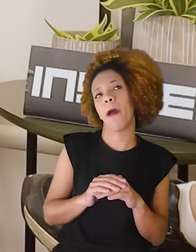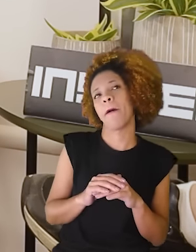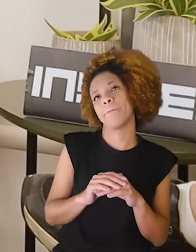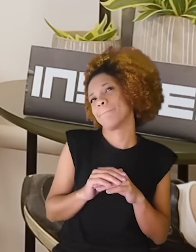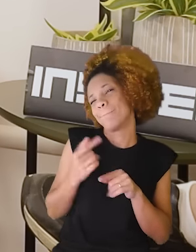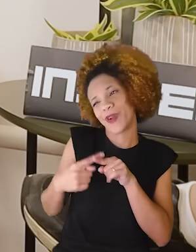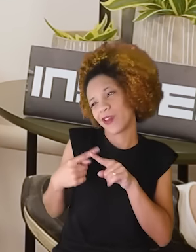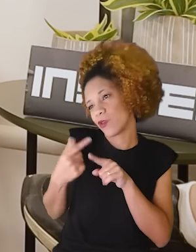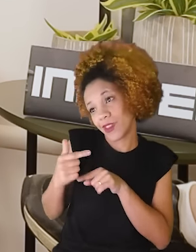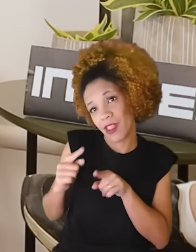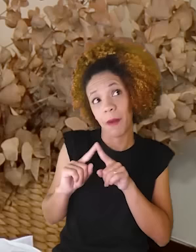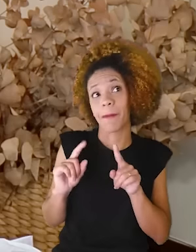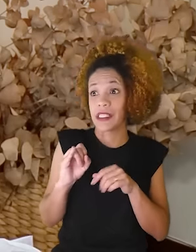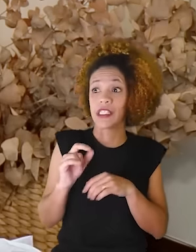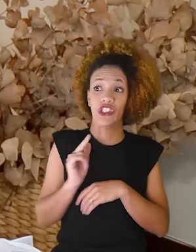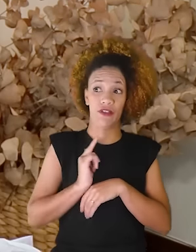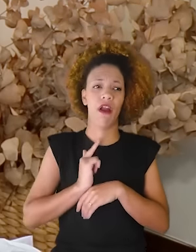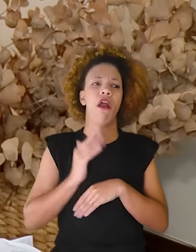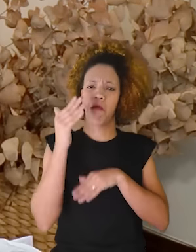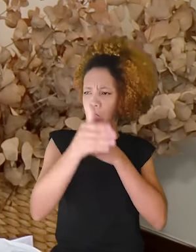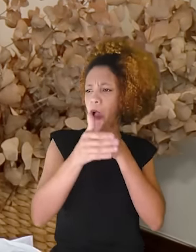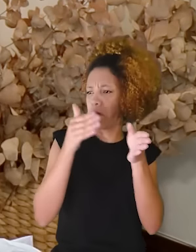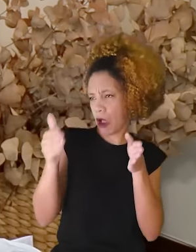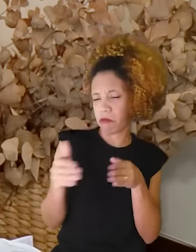eu sairia talvez você ter que ir para São Paulo você vai ter que sair de Copacabana é pois é mas